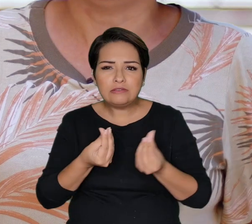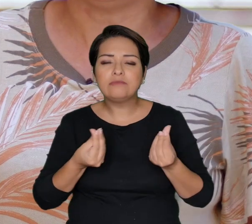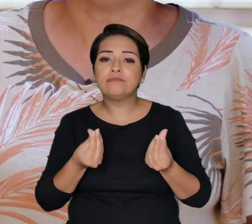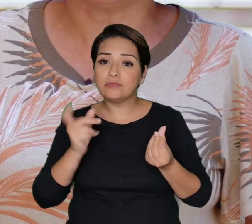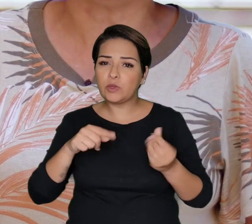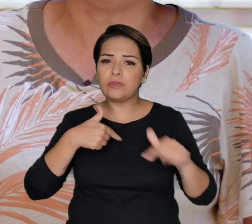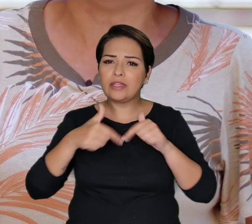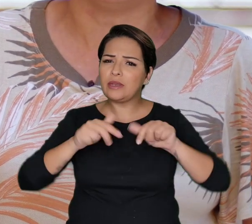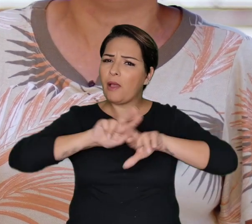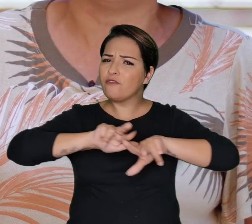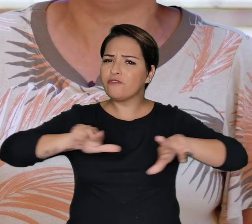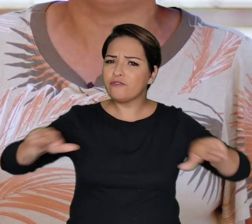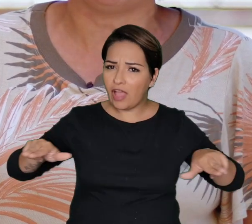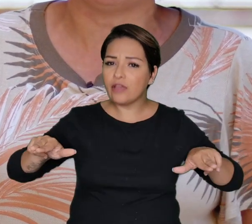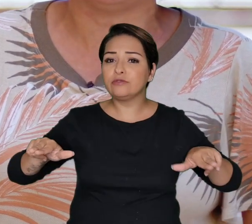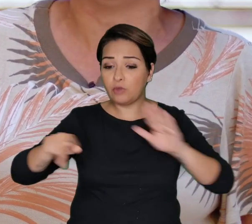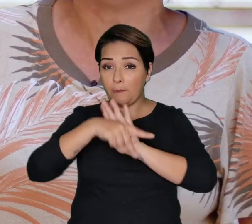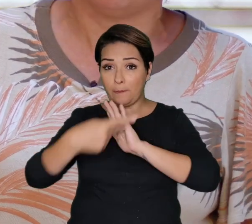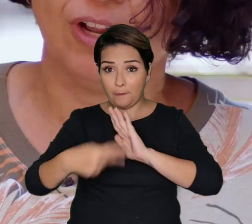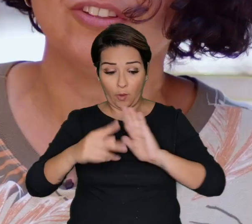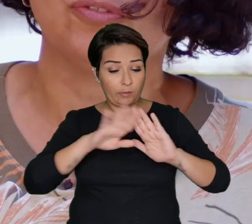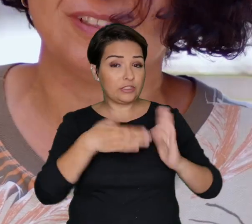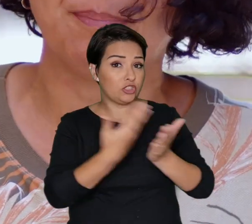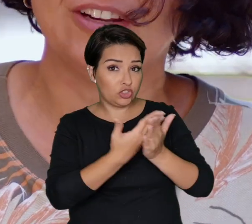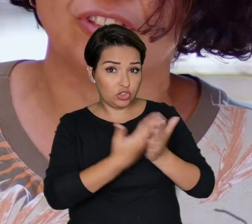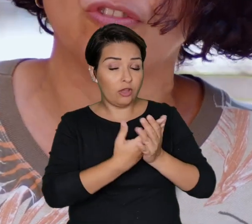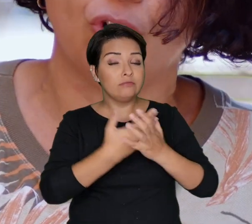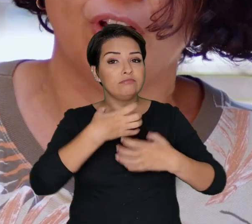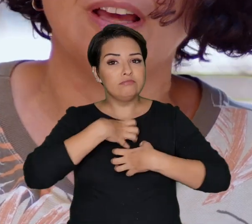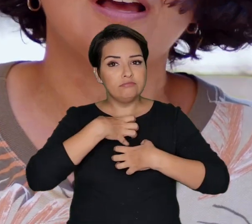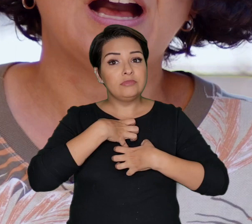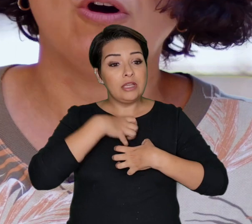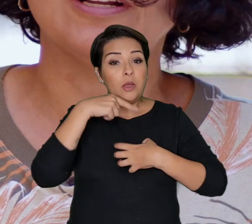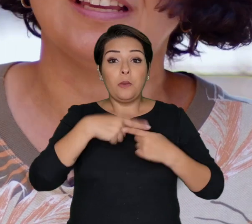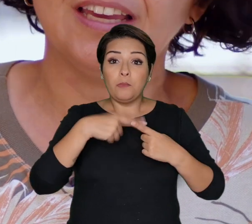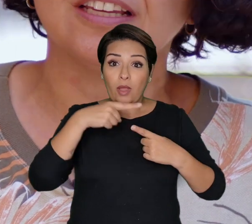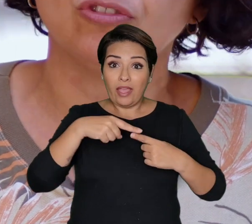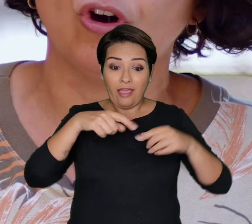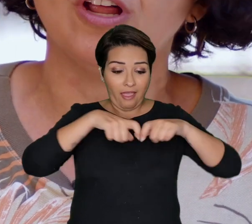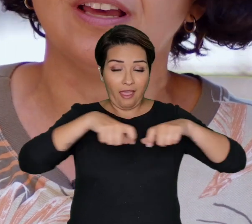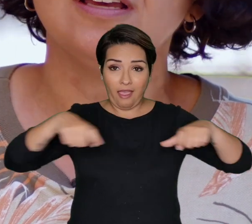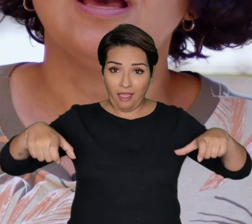São feitos vários trabalhos com isso, até de apropriação da escola, de fazer parte da escola. A horta é da escola.